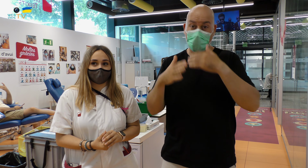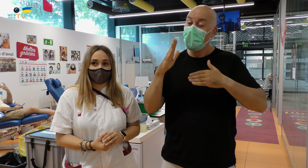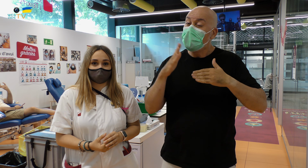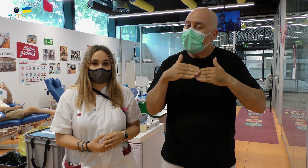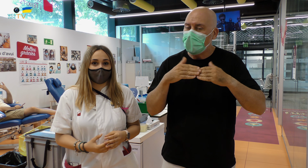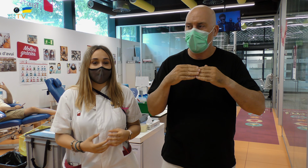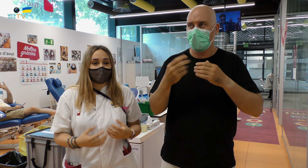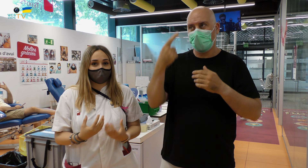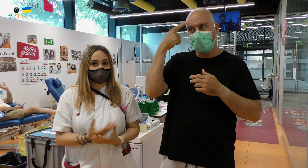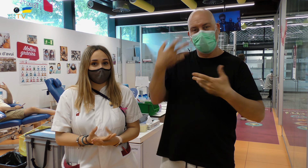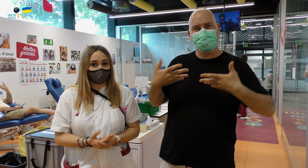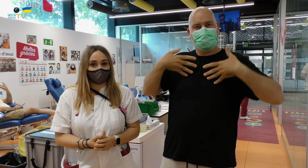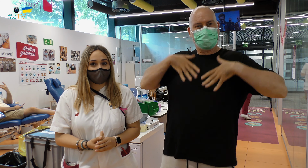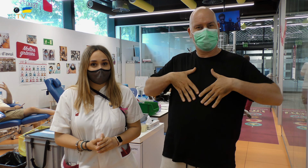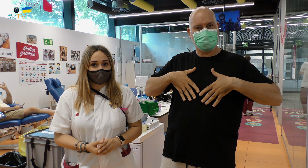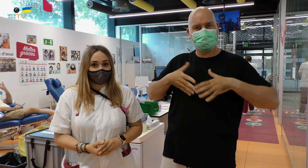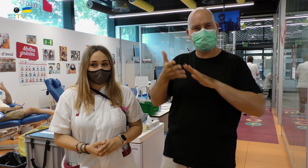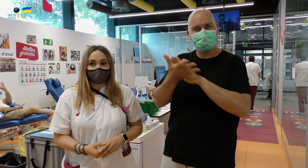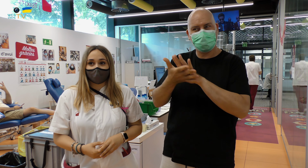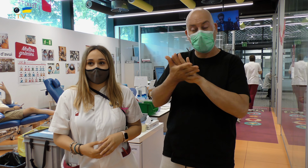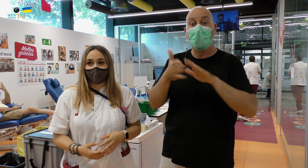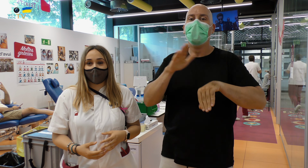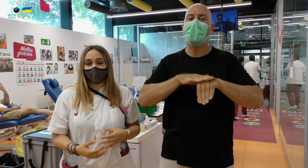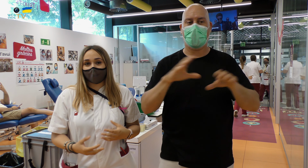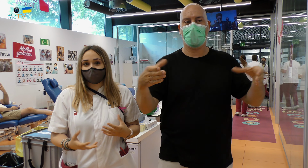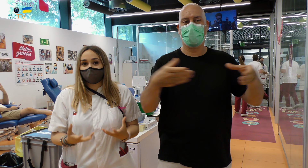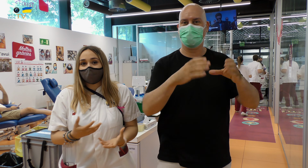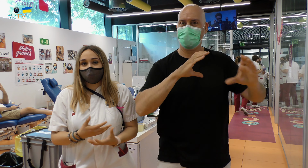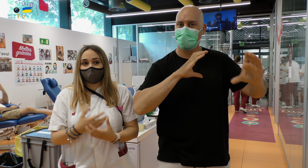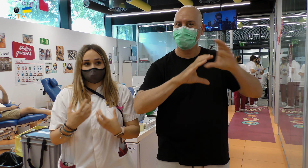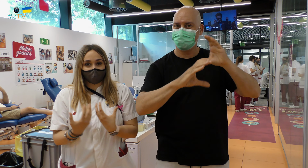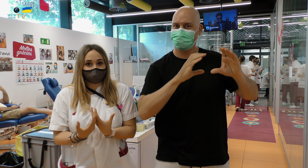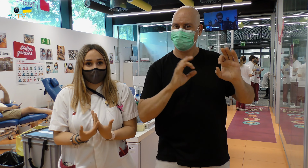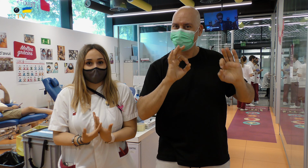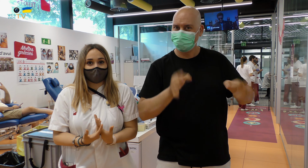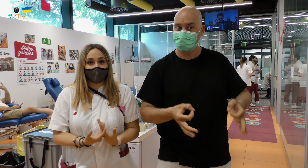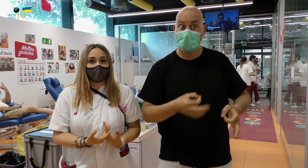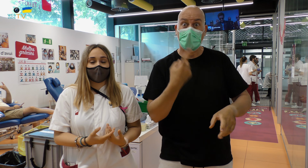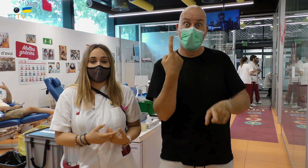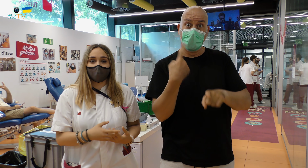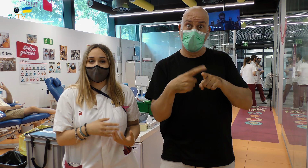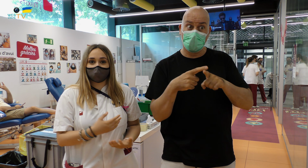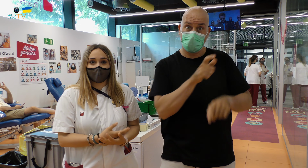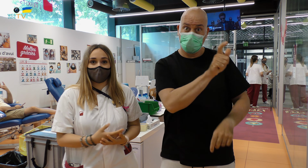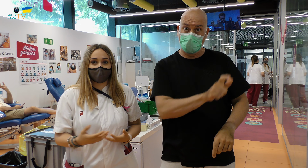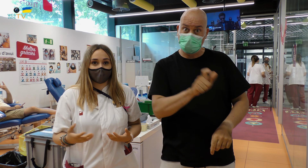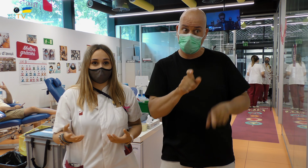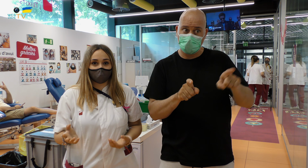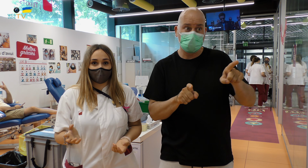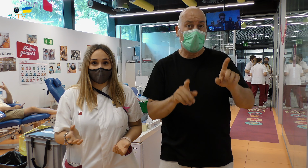per comunicar-te amb aquest col·lectiu ja que són persones que al final poden ser a qualsevol àmbit,